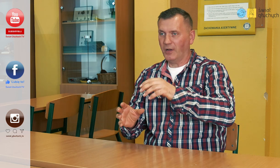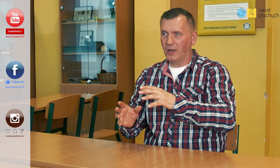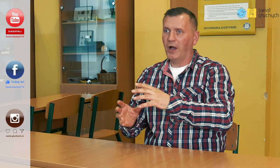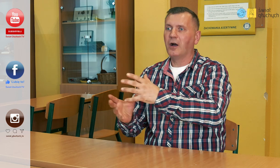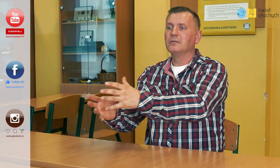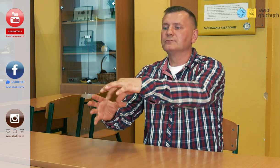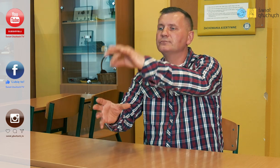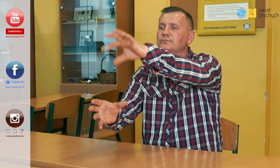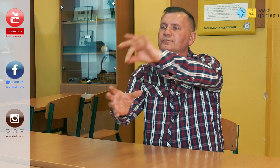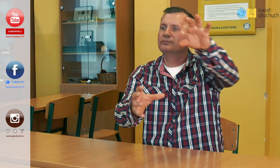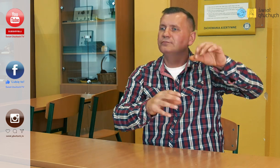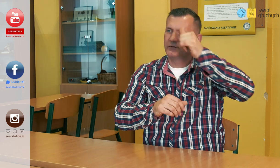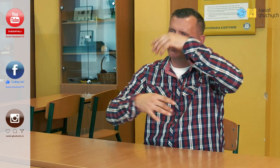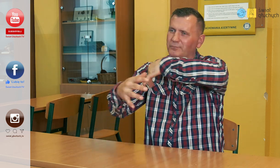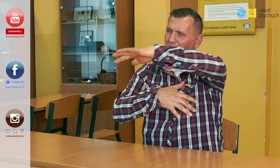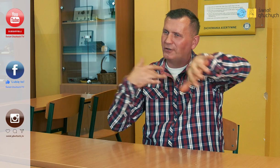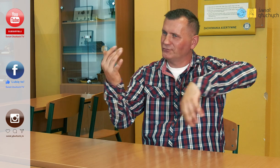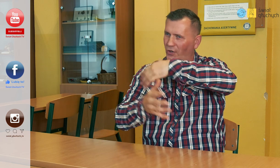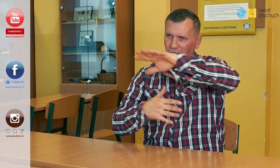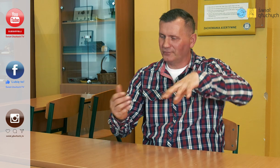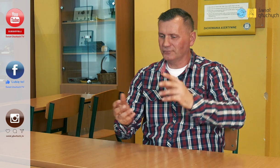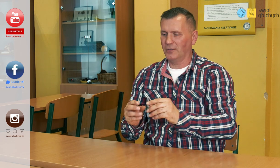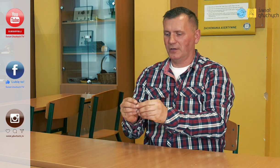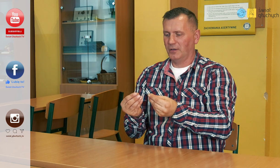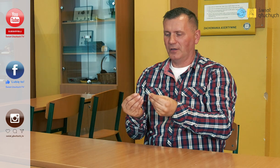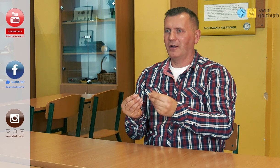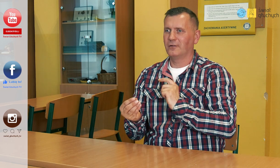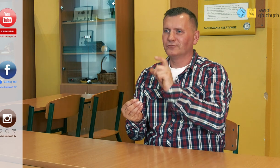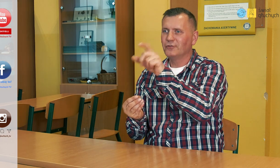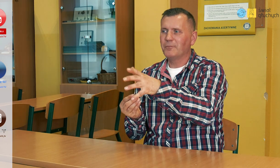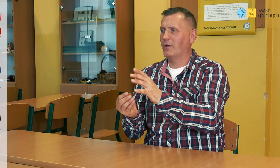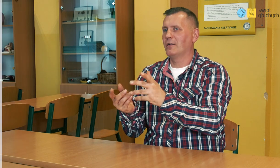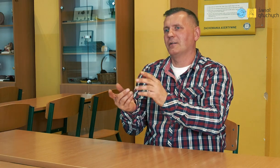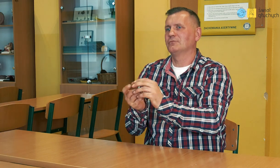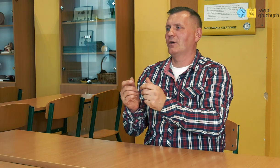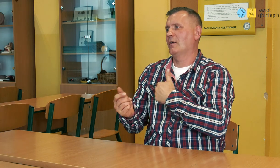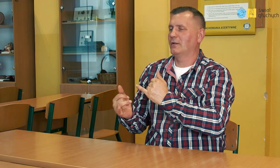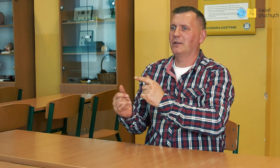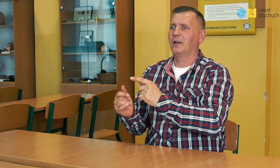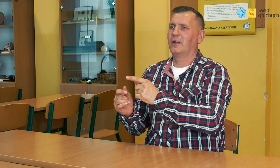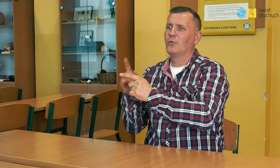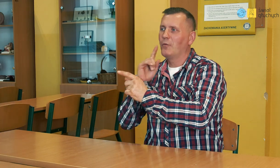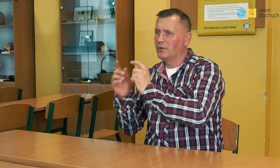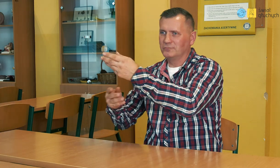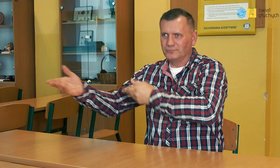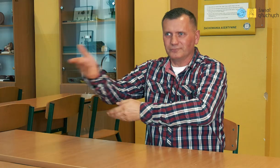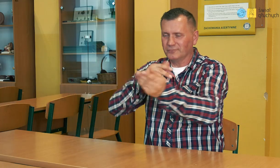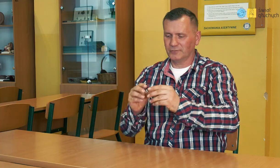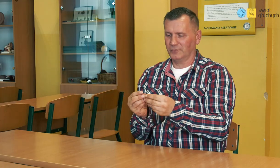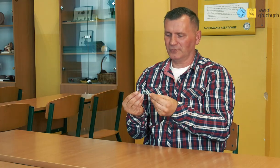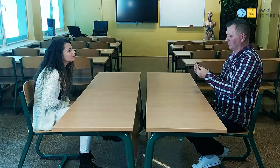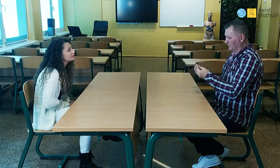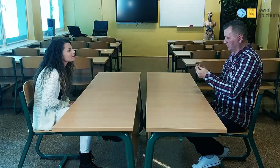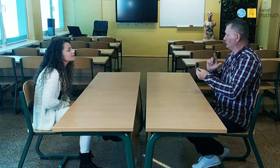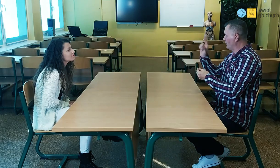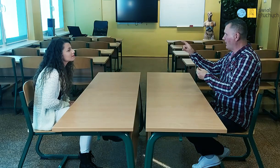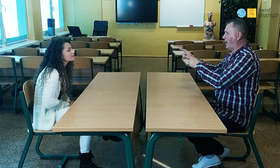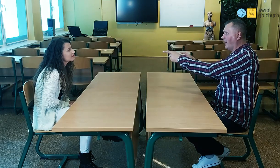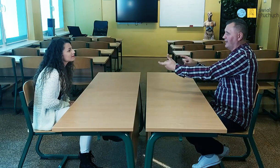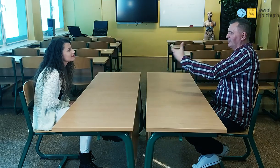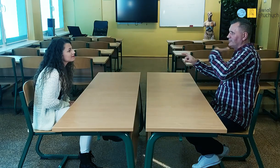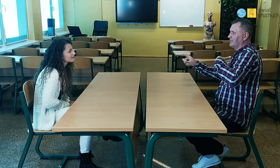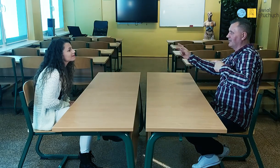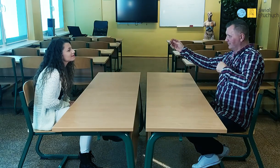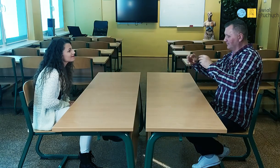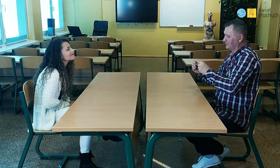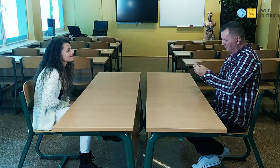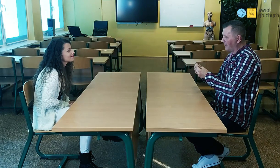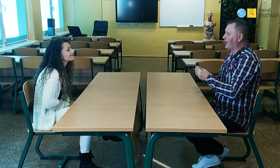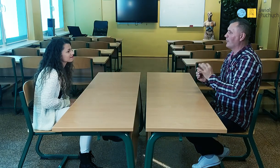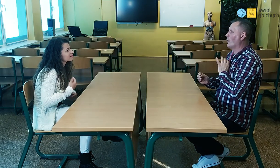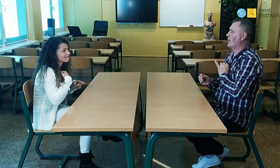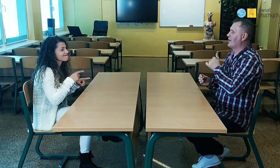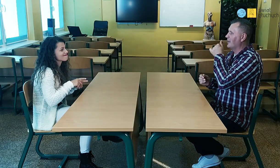kto komu na Święta ma kupić prezent.